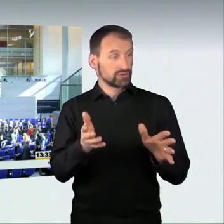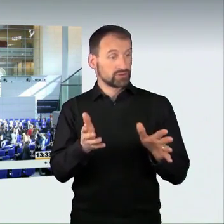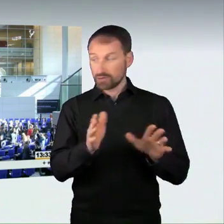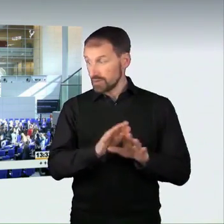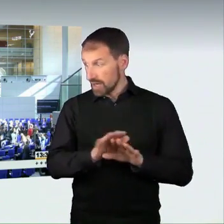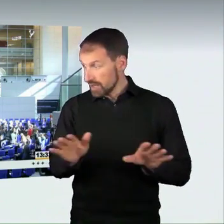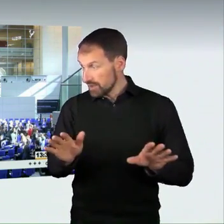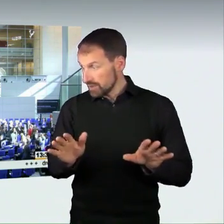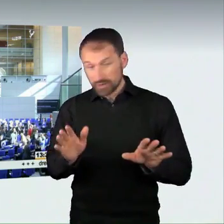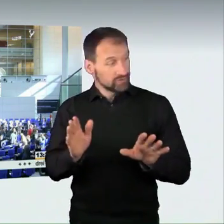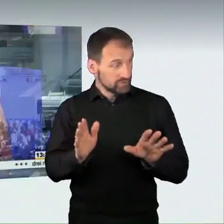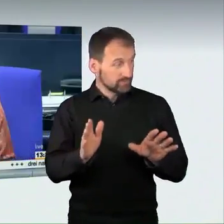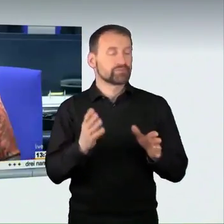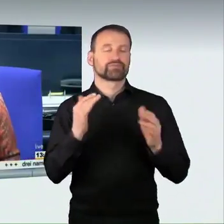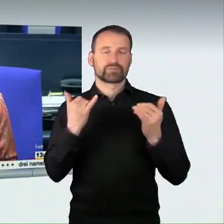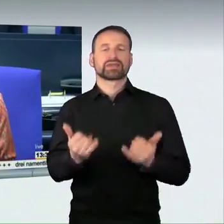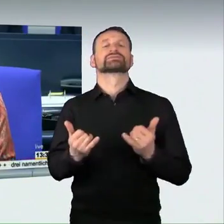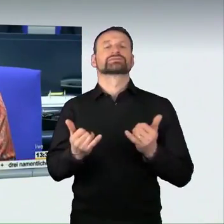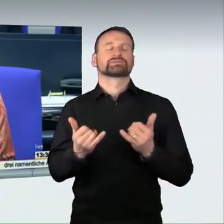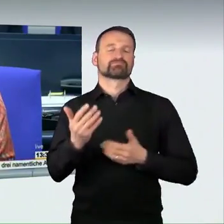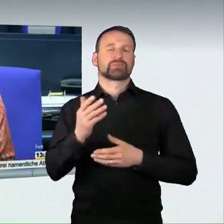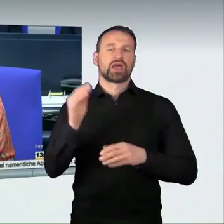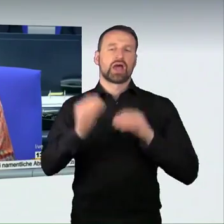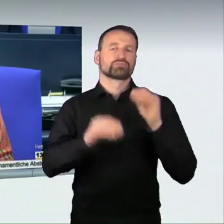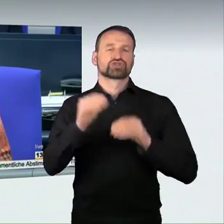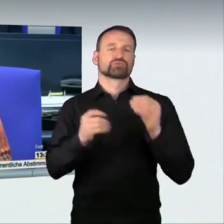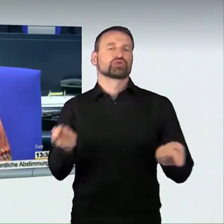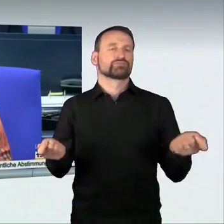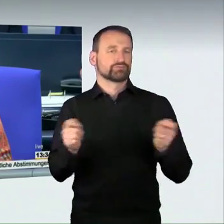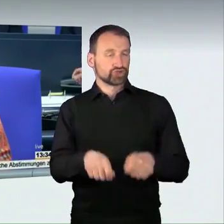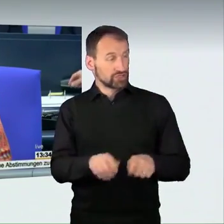Dann schließe ich die Abstimmung und bitte die Schriftführerinnen und Schriftführer,